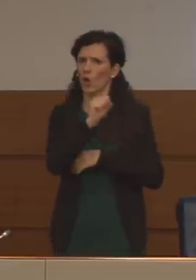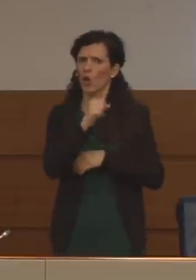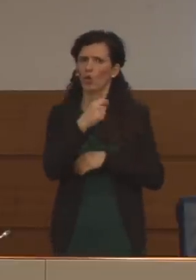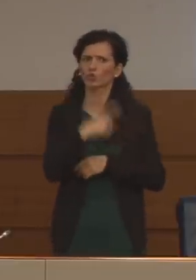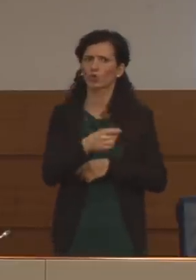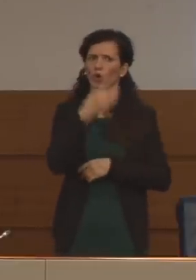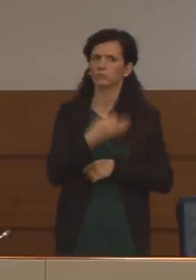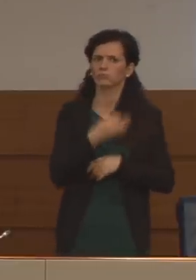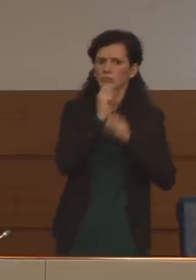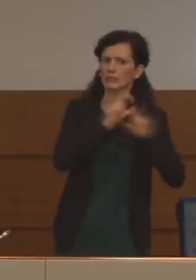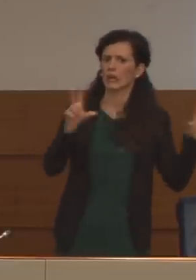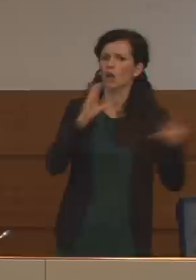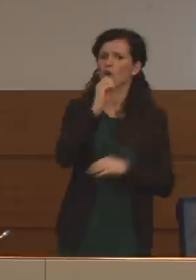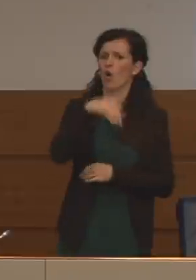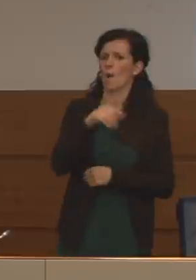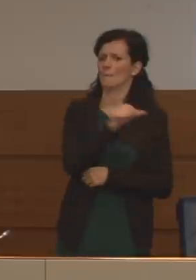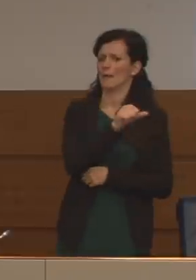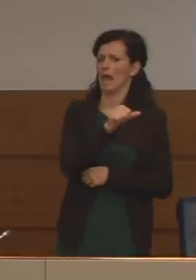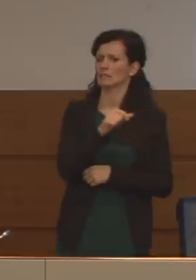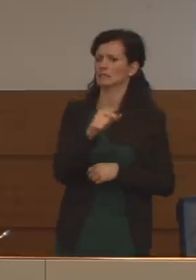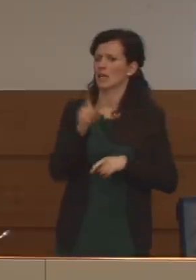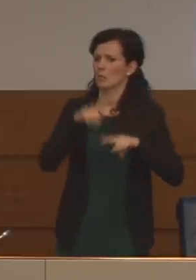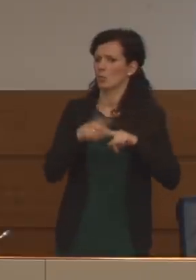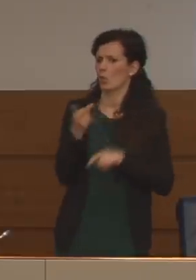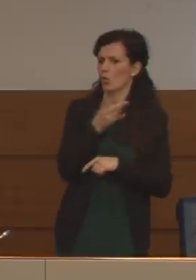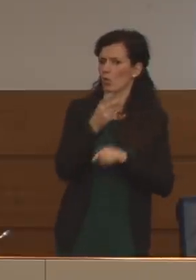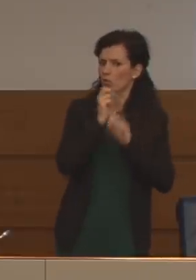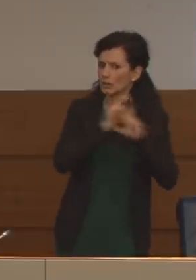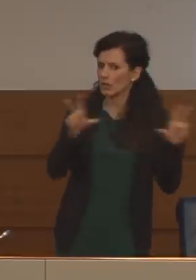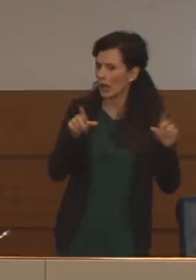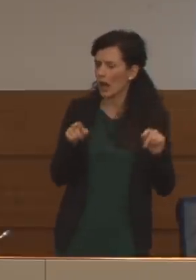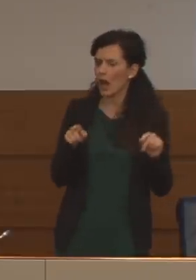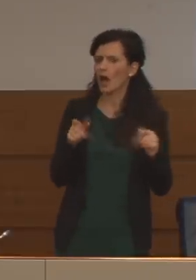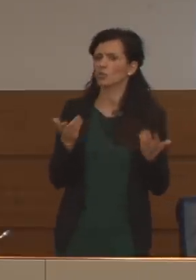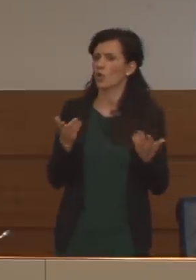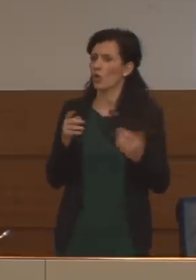stessi nei giorni scorsi, volevo capire se cambia qualcosa dal vostro punto di